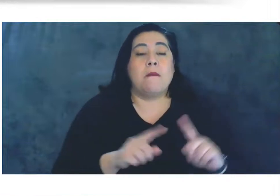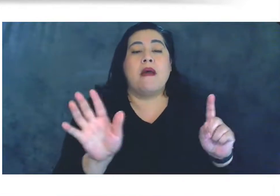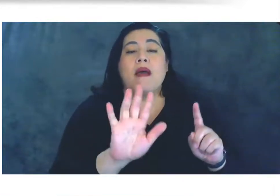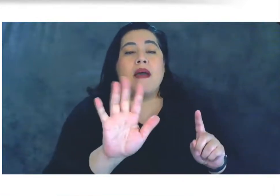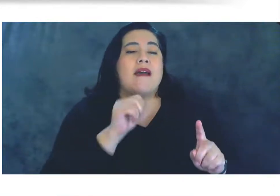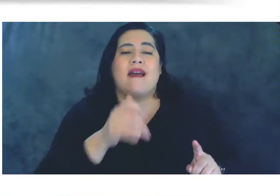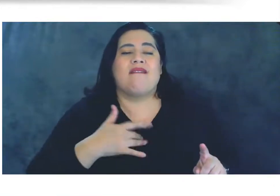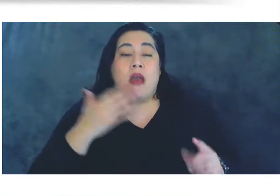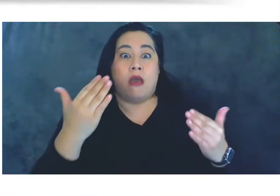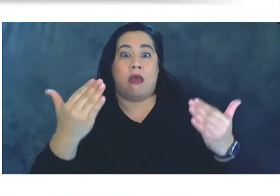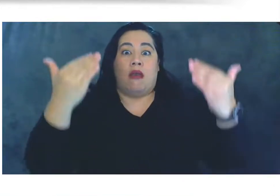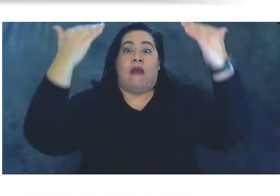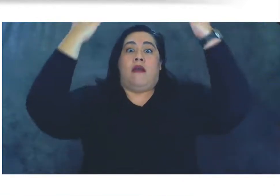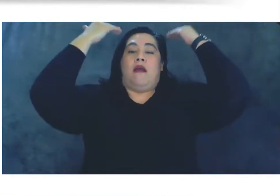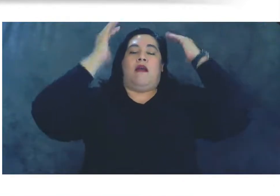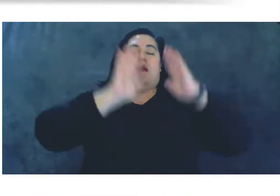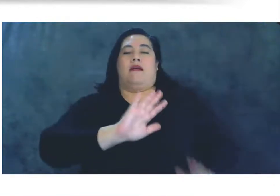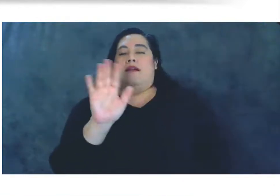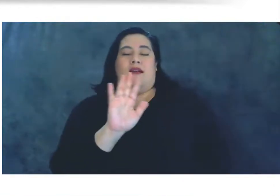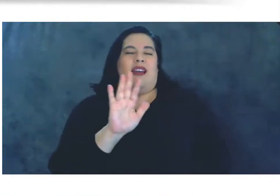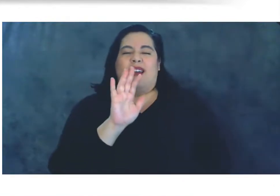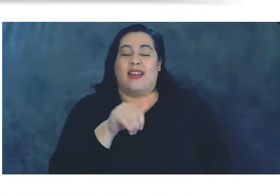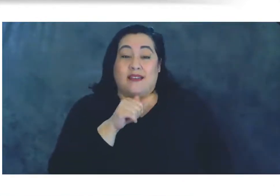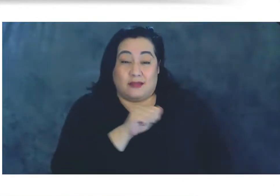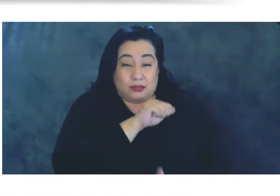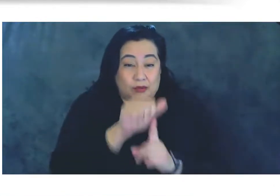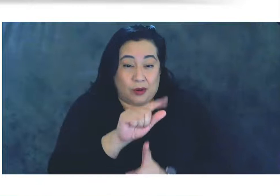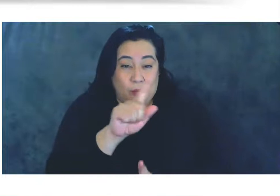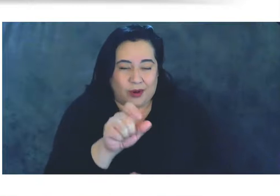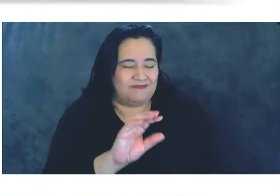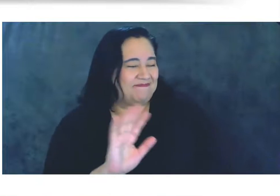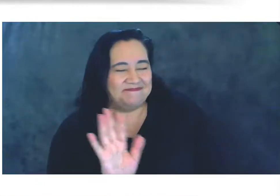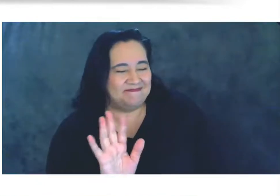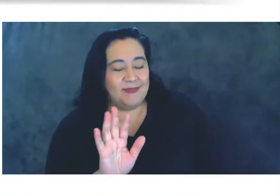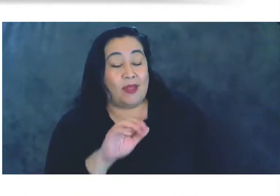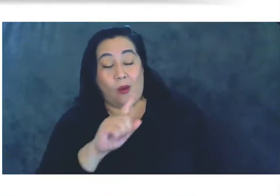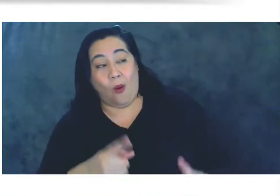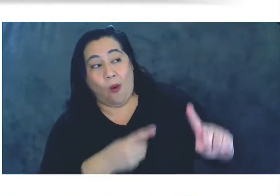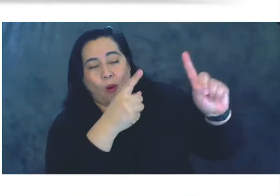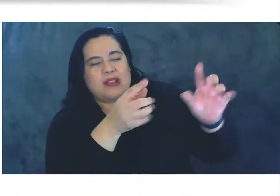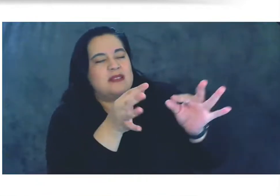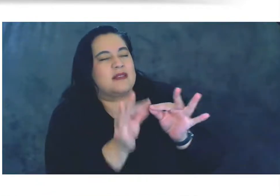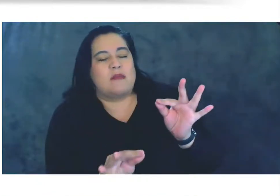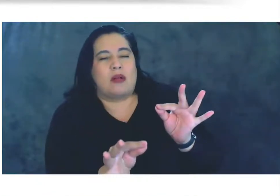Pero no se sientan abrumados. No hay preguntas de trampa. El objetivo es simplemente ...